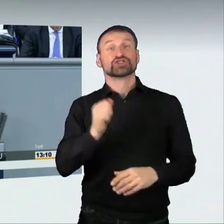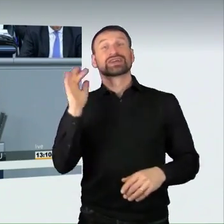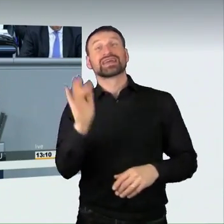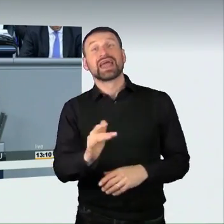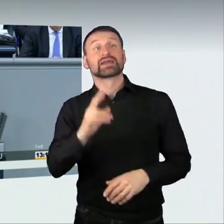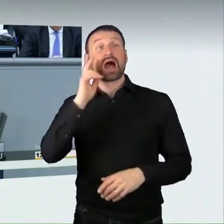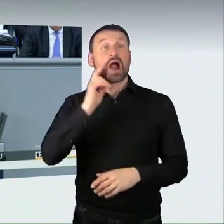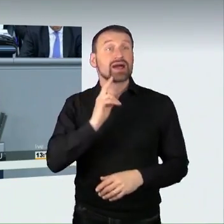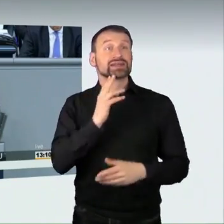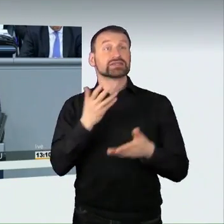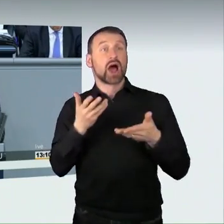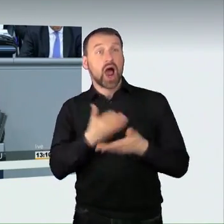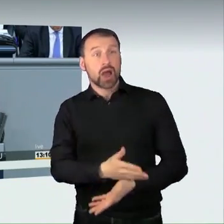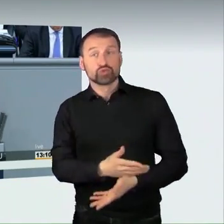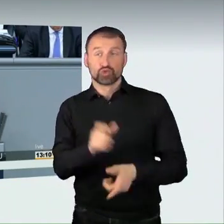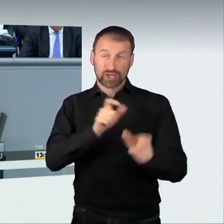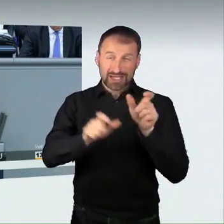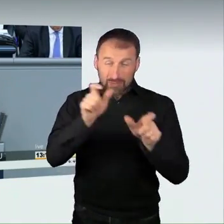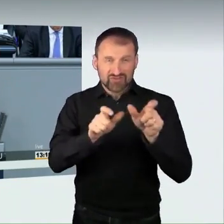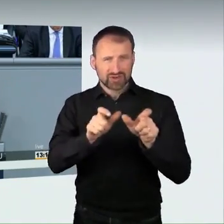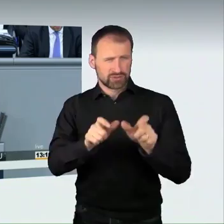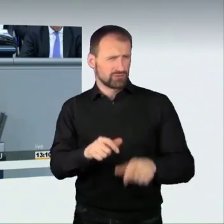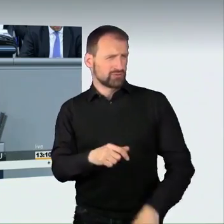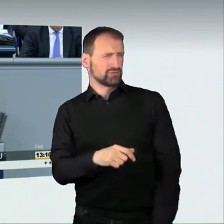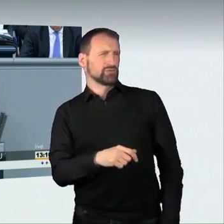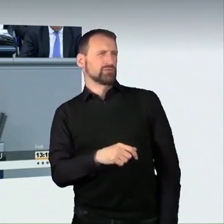dann stelle ich fest: Auch die Vermieter, gerade die Kleinstvermieter,